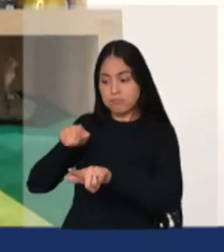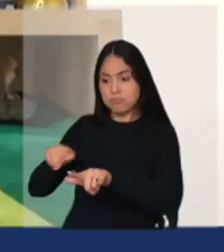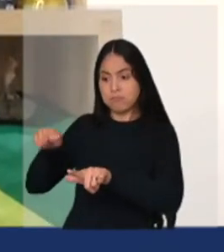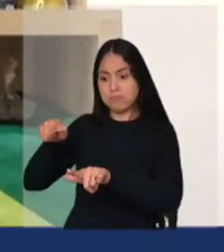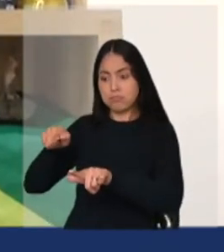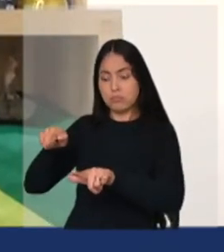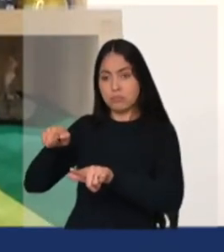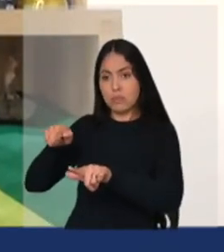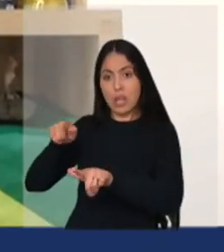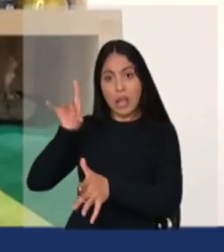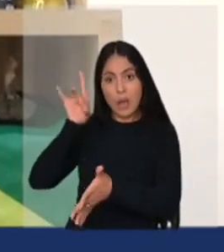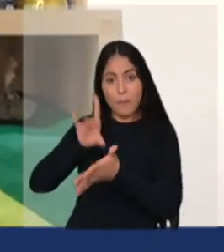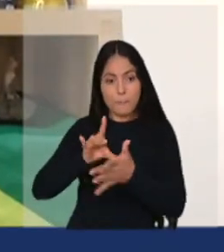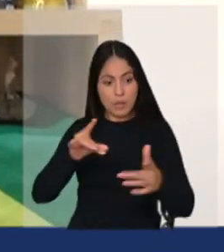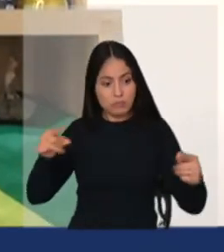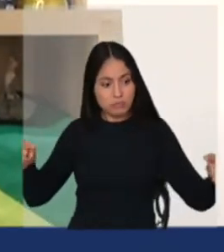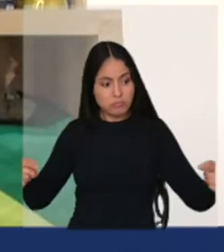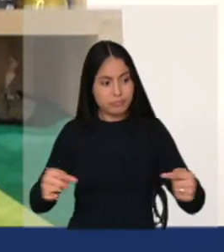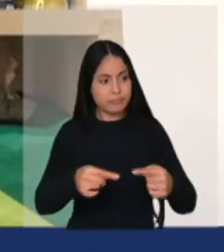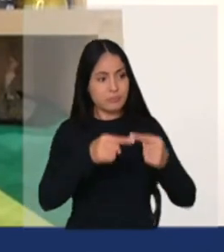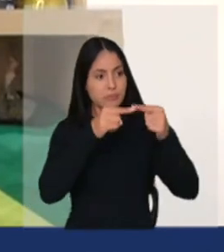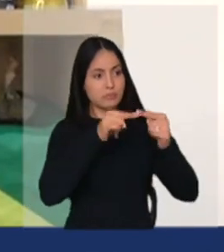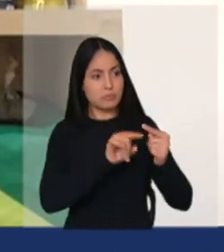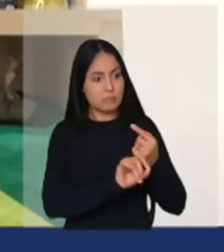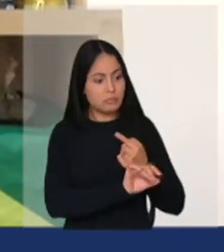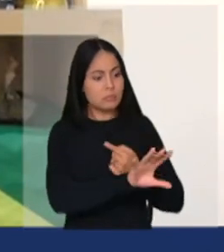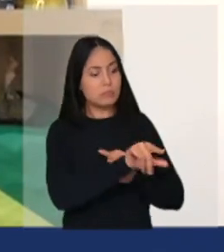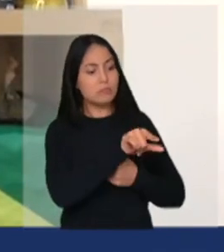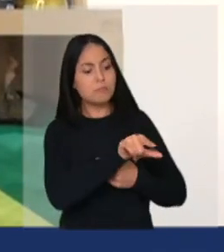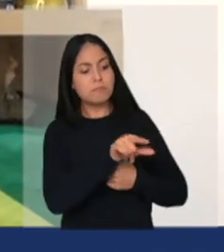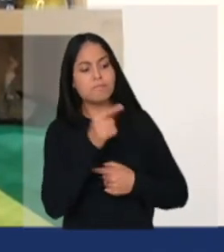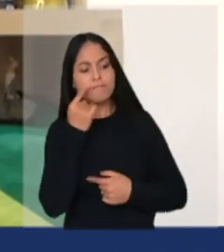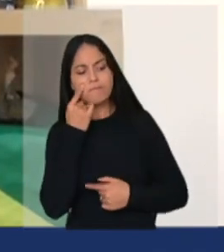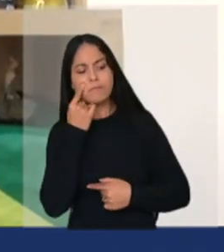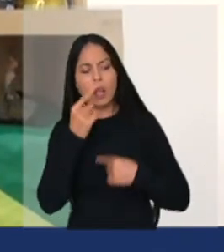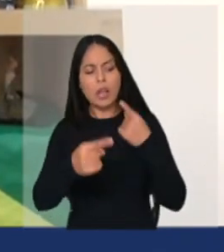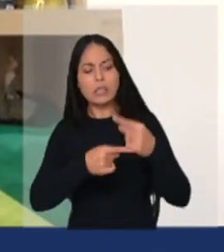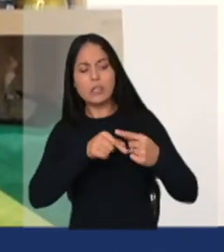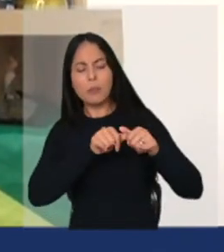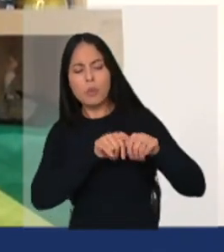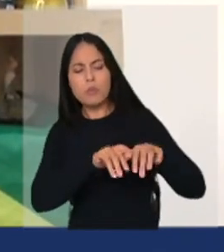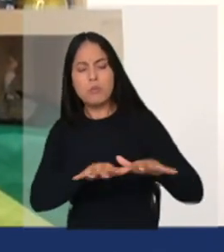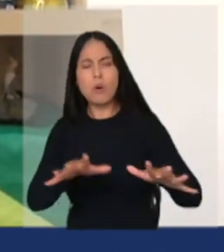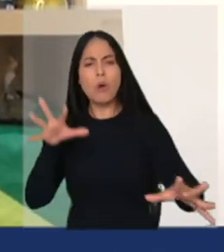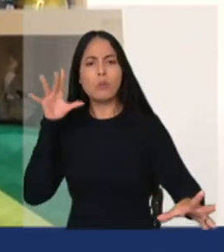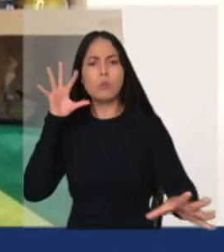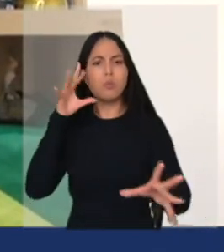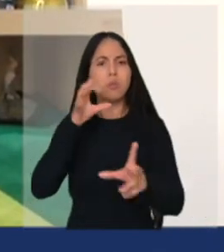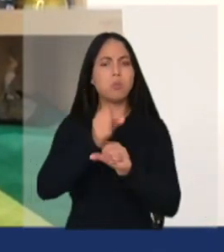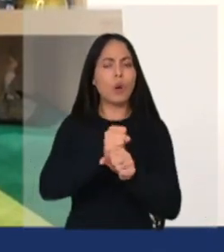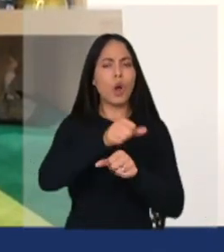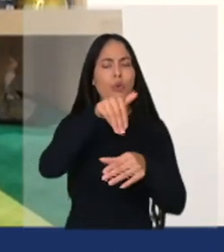É O MESMO VOTO QUE FOI EXPELIDO POR AQUELA URNA, LOGO ALIÁS, DEIXO AQUI MEU É O MESMO VOTO QUE FOI EXPELIDO POR AQUELA URNA, LOGO ALIÁS, DEIXO AQUI MEU REPÚDIO ÀS COLOCAÇÕES DO